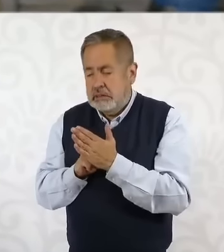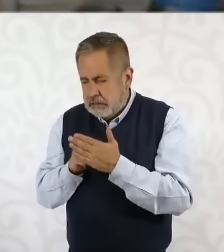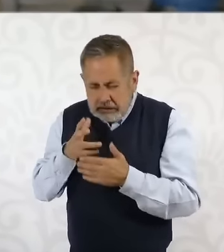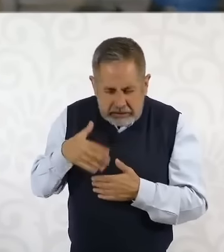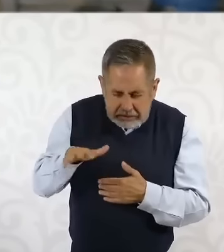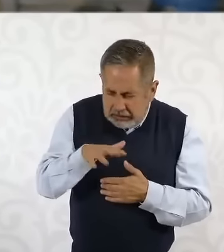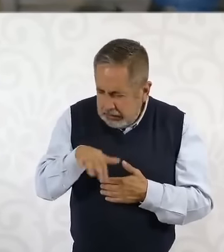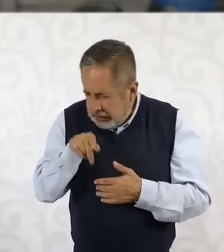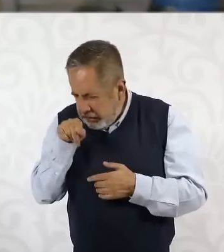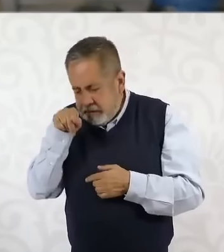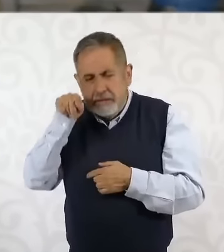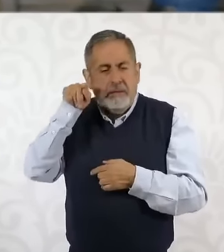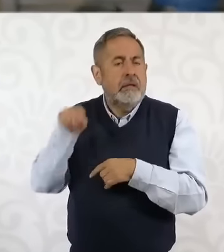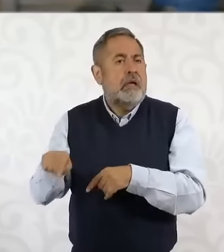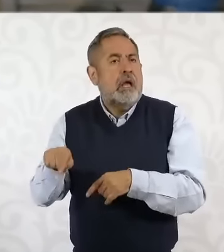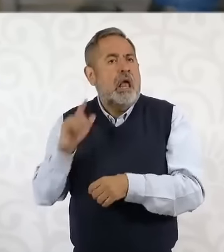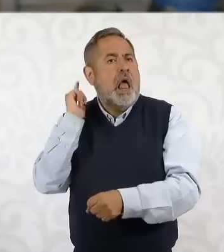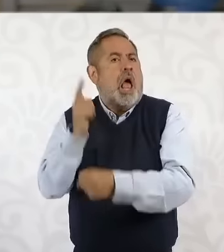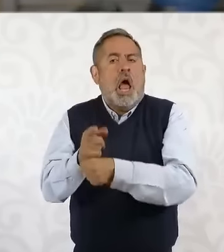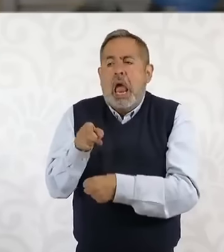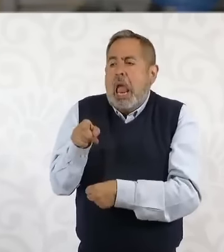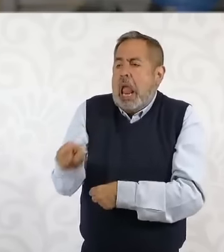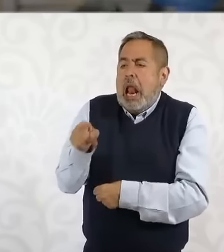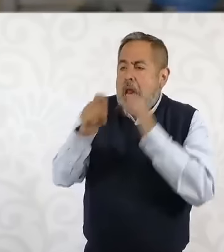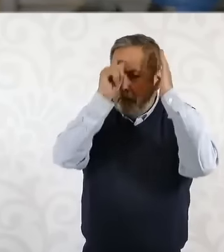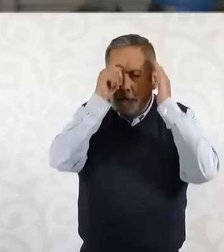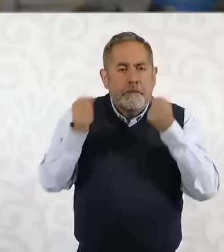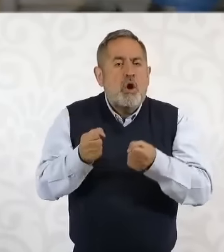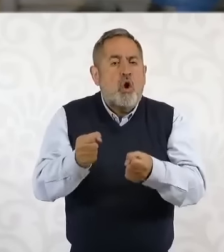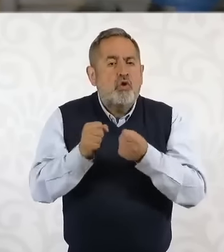indicios de que él fue el piloto que trasladó ilegalmente al Mayo Zambada. En ese sentido,